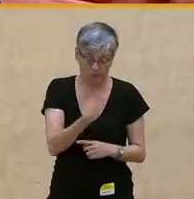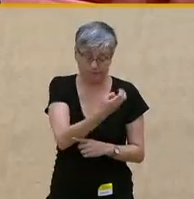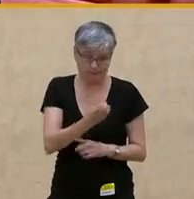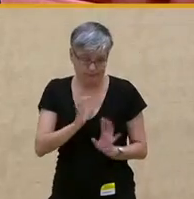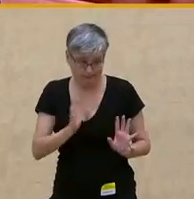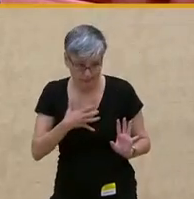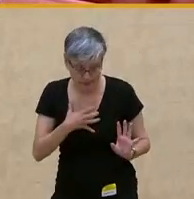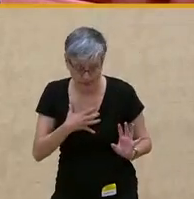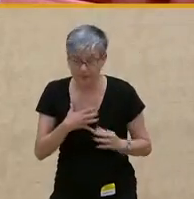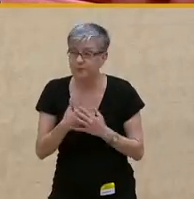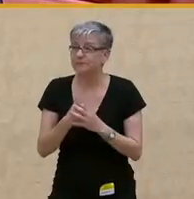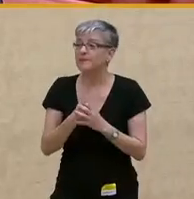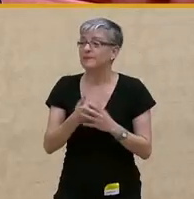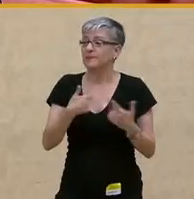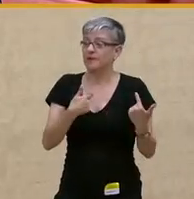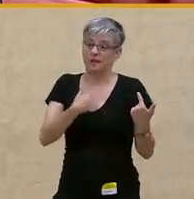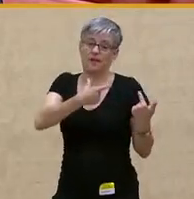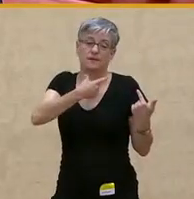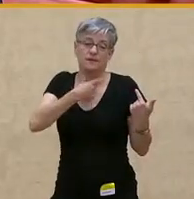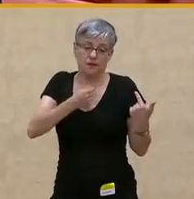estar también aquí con vosotros y me ha gustado estar desde el principio para